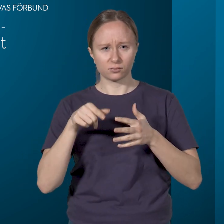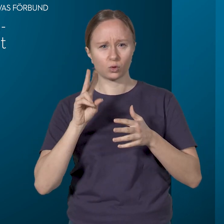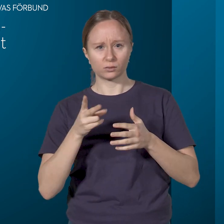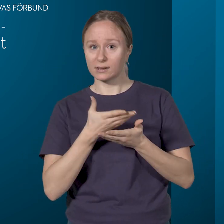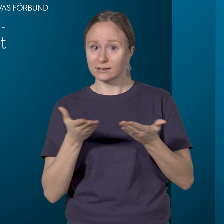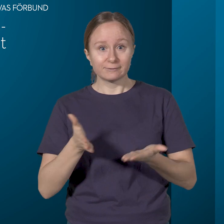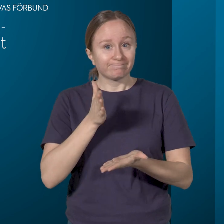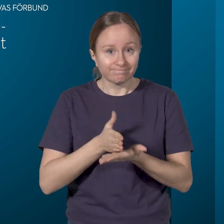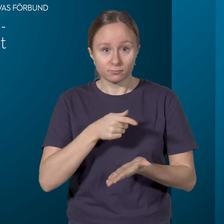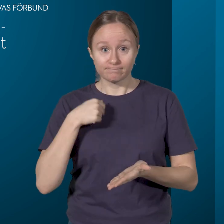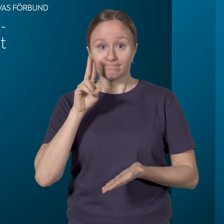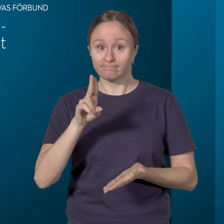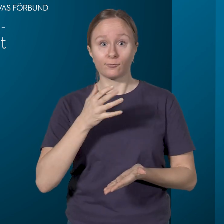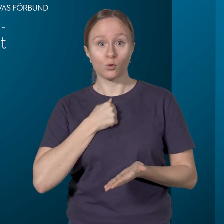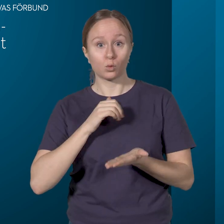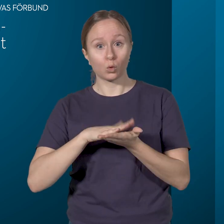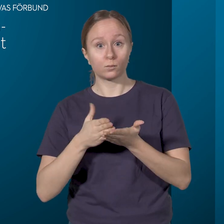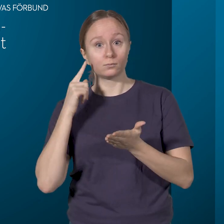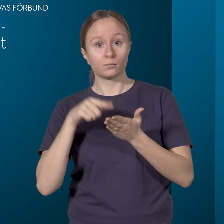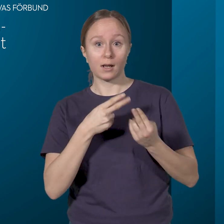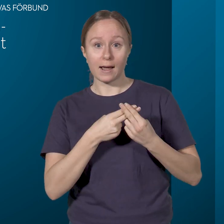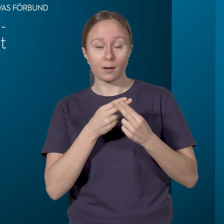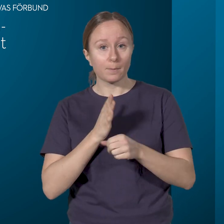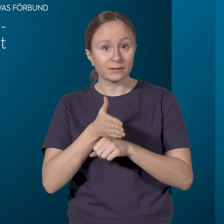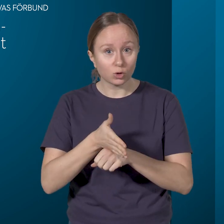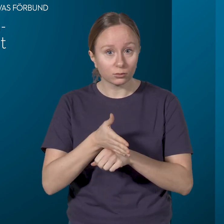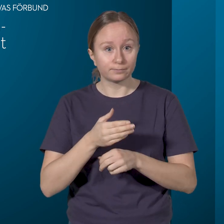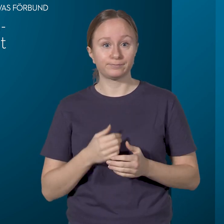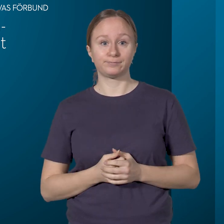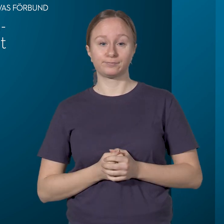och det är inte ens säkert att man får en tolk för läkarbesök.